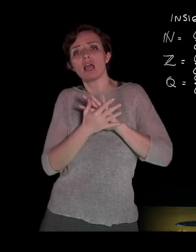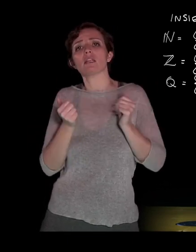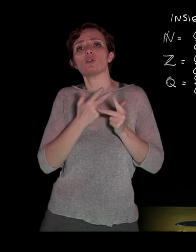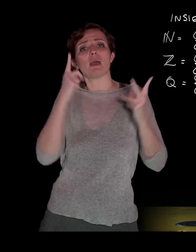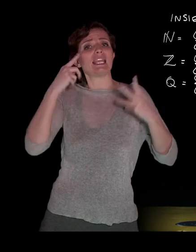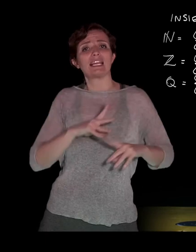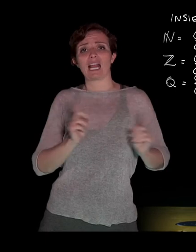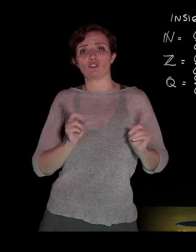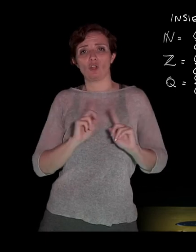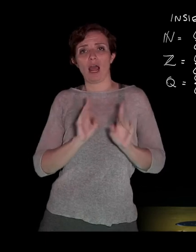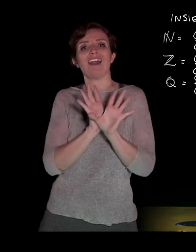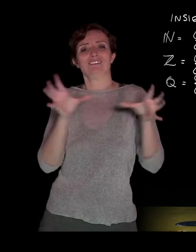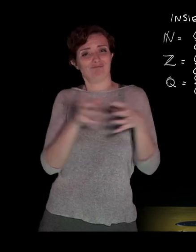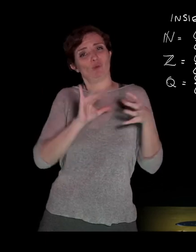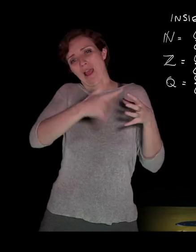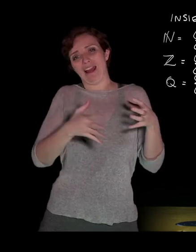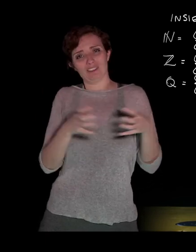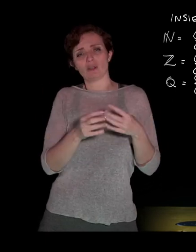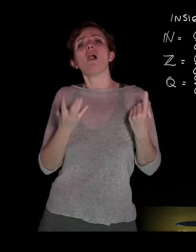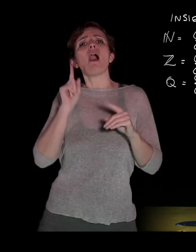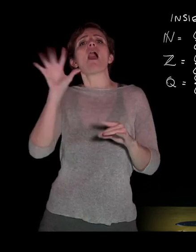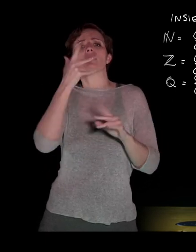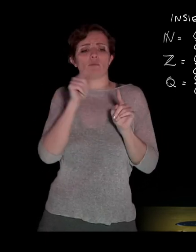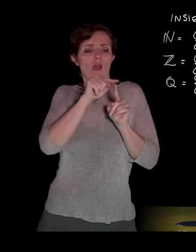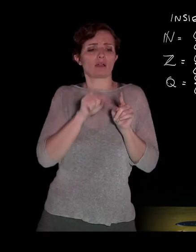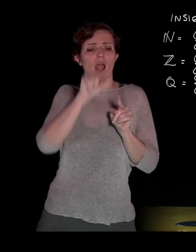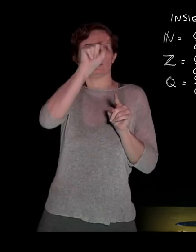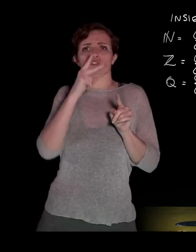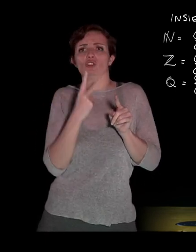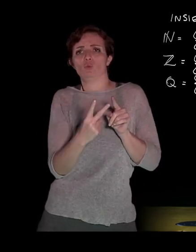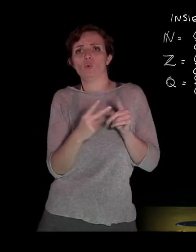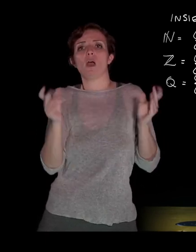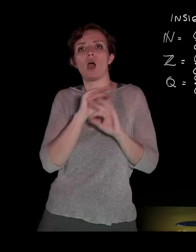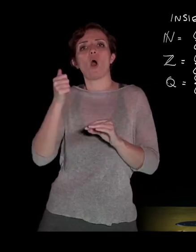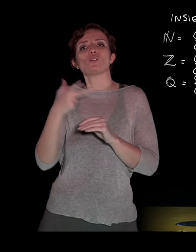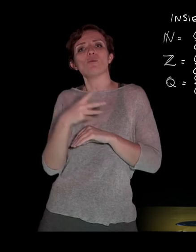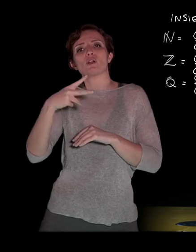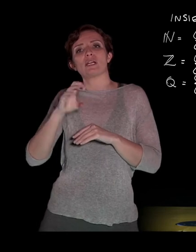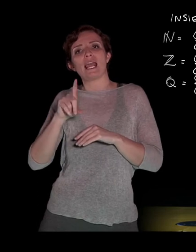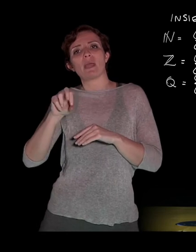Al cui interno possiamo trovare per esempio: la radice del numero 2, il numero di Nepero, il Pi greco,